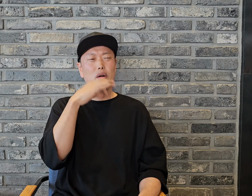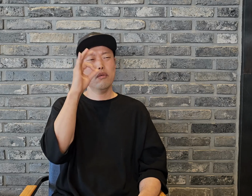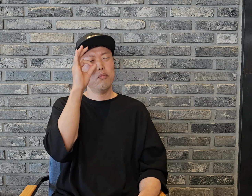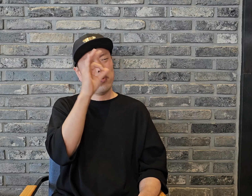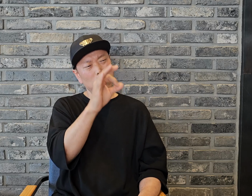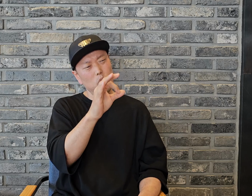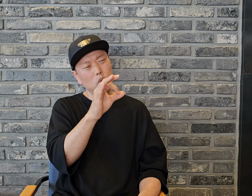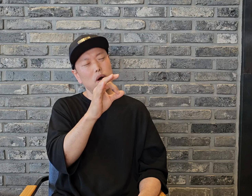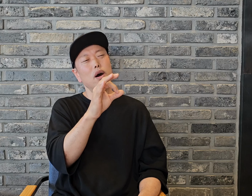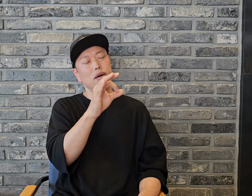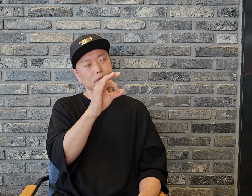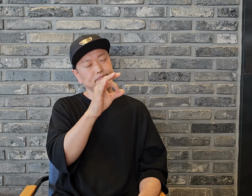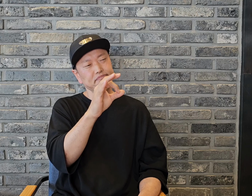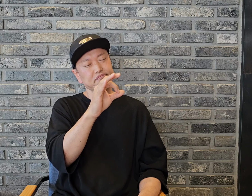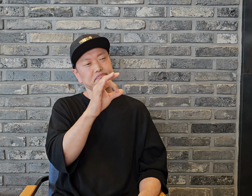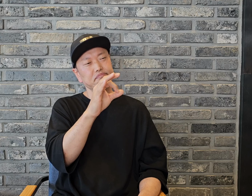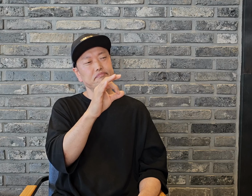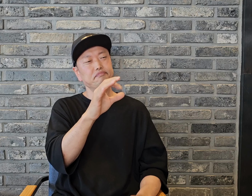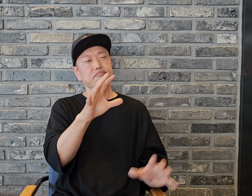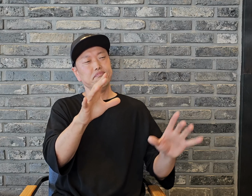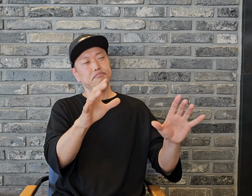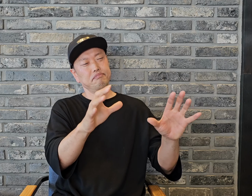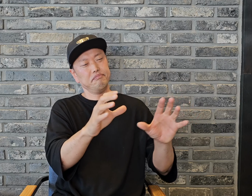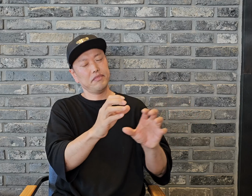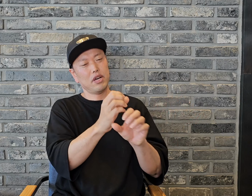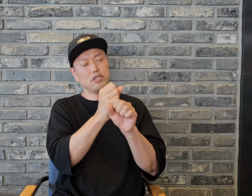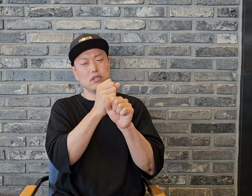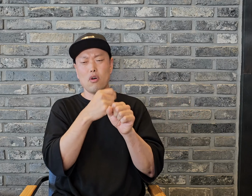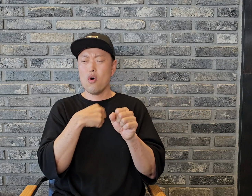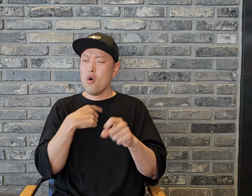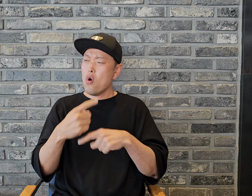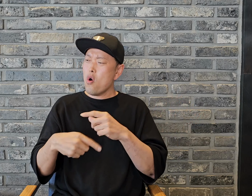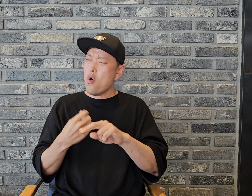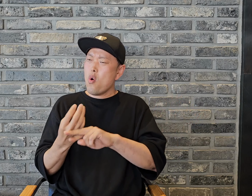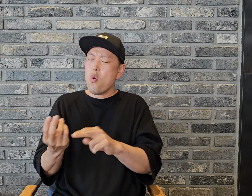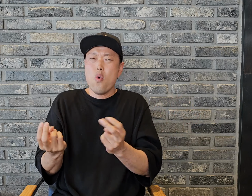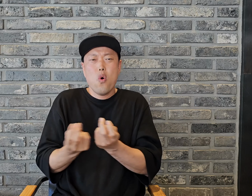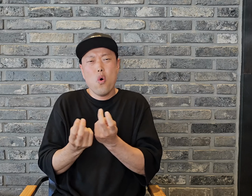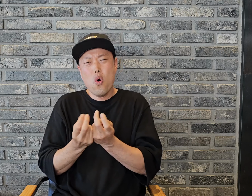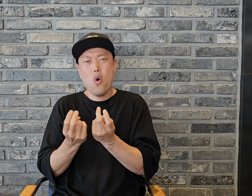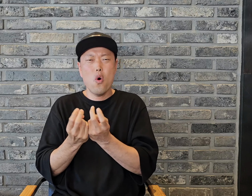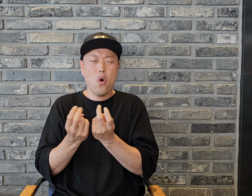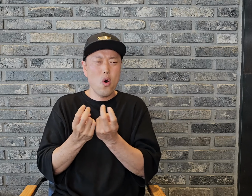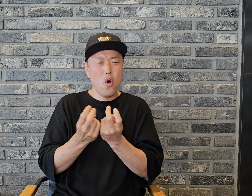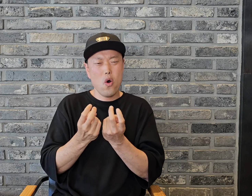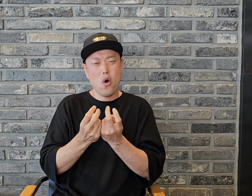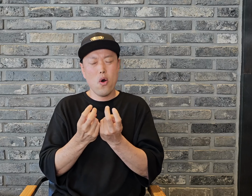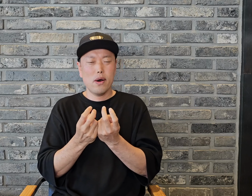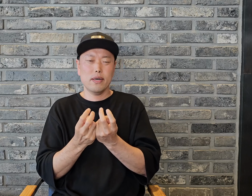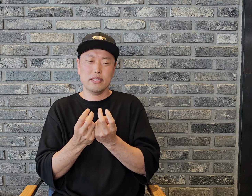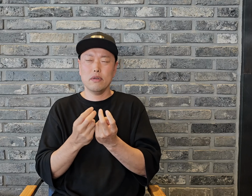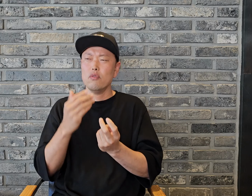농인들이 어려워하는 단어를 어떻게 전달할지 고민해요